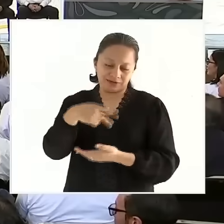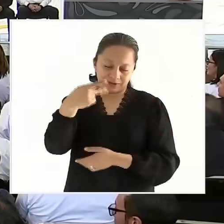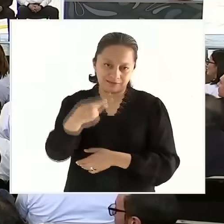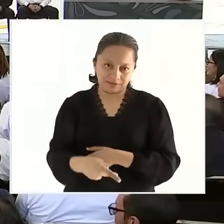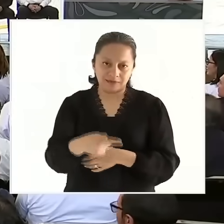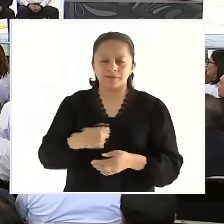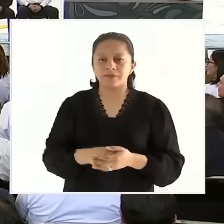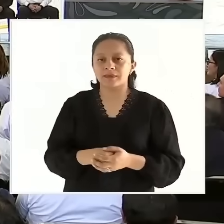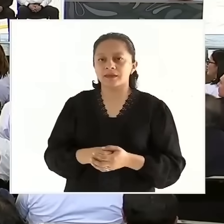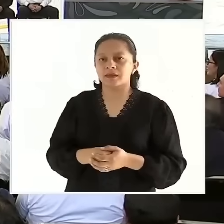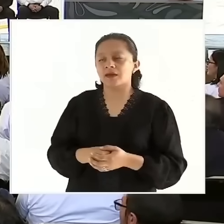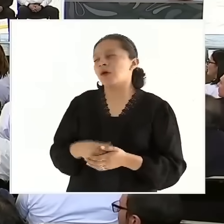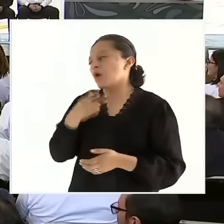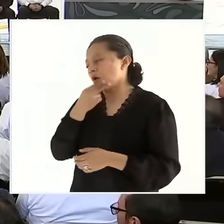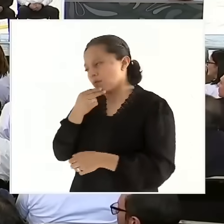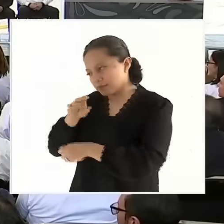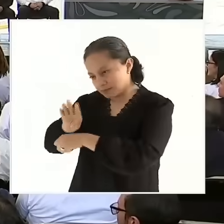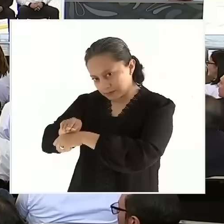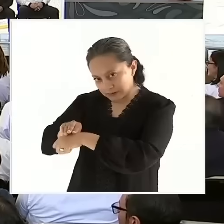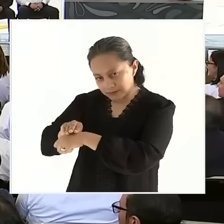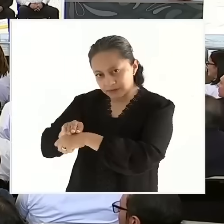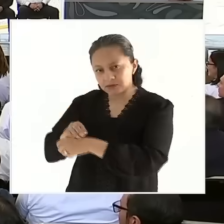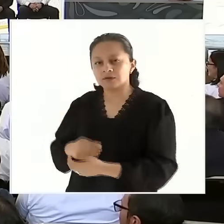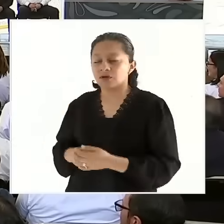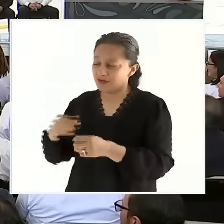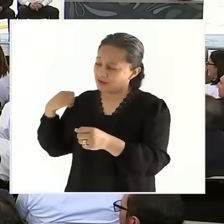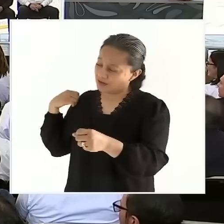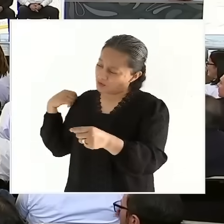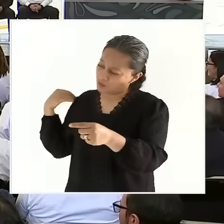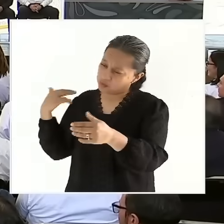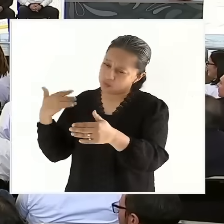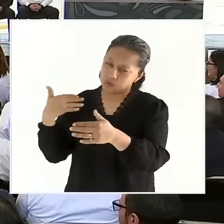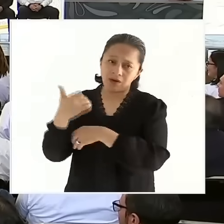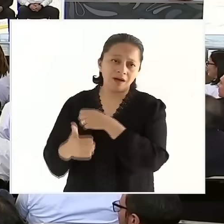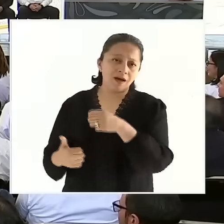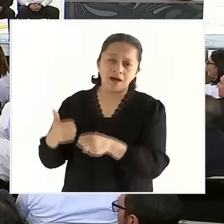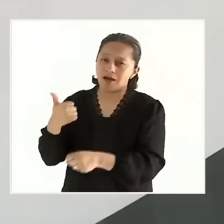permiso de los varones, porque fueron muchos años en que ninguna central eléctrica lleva el nombre